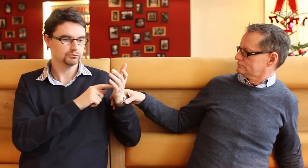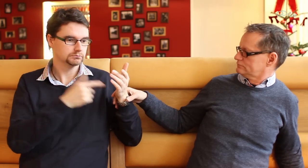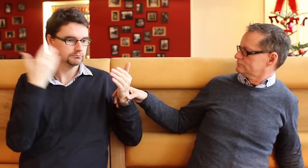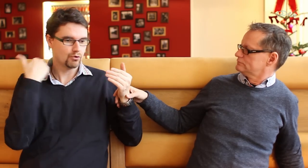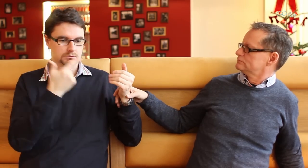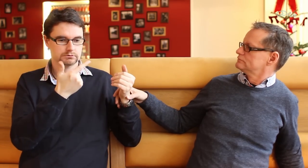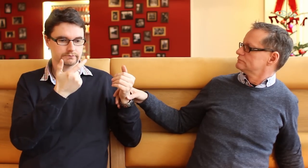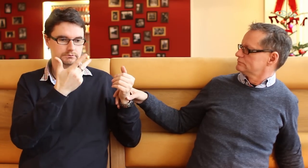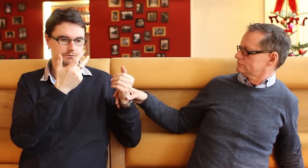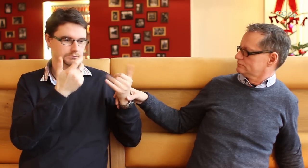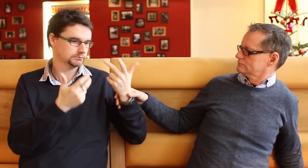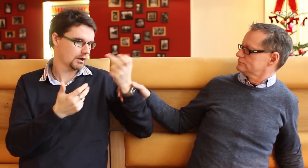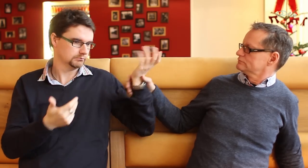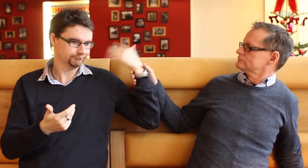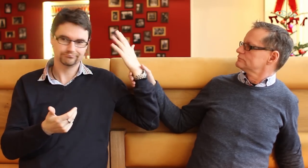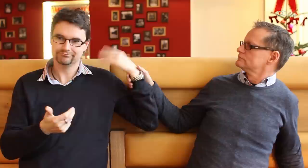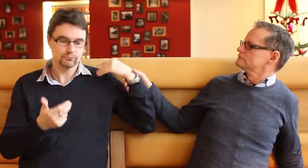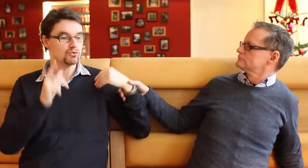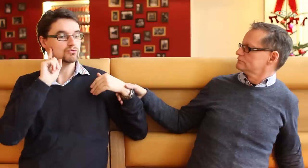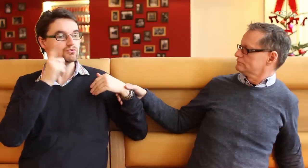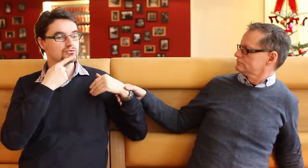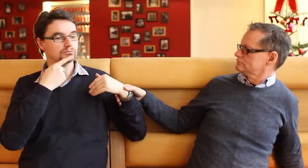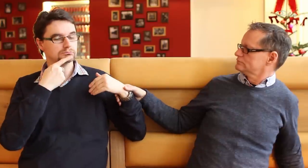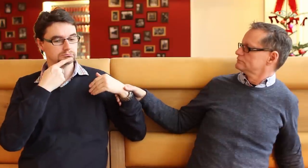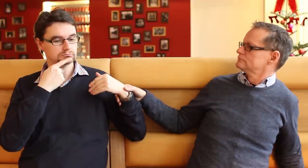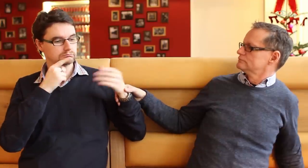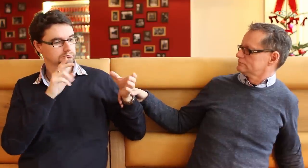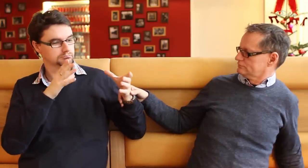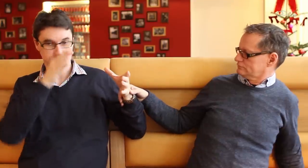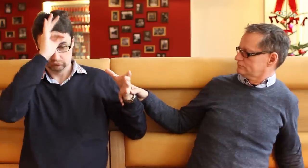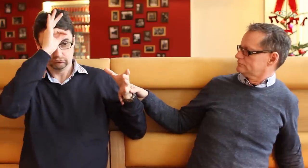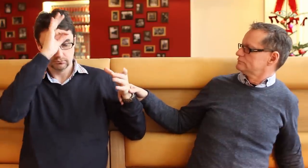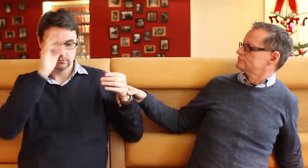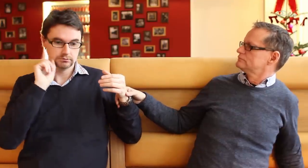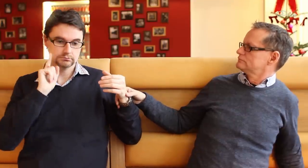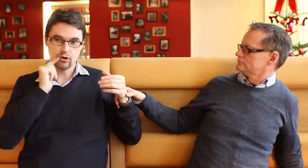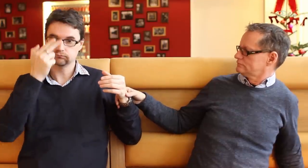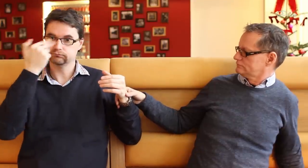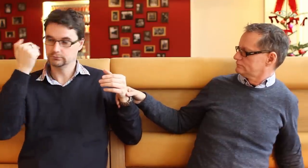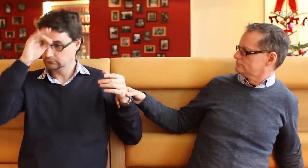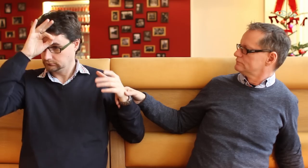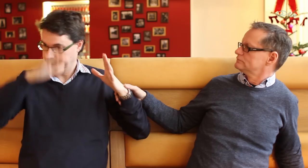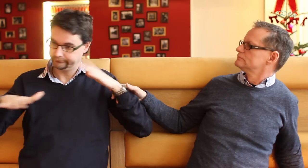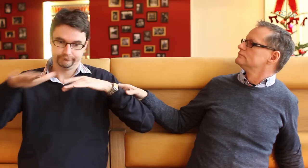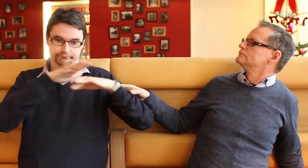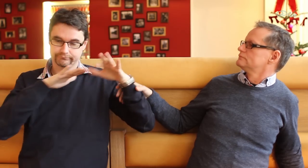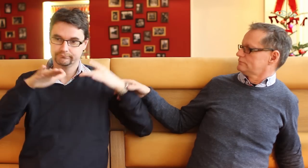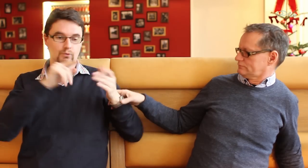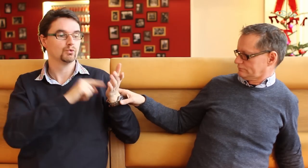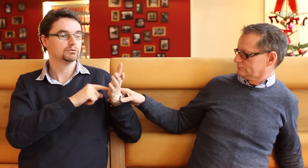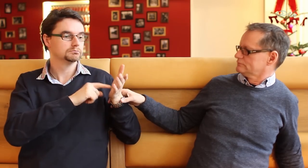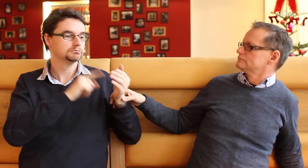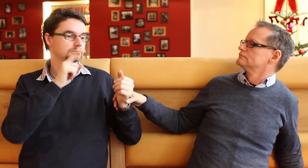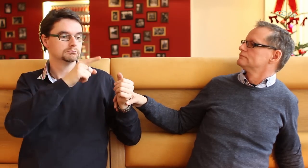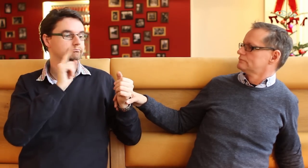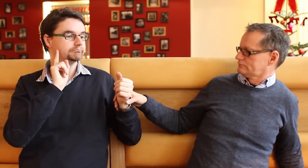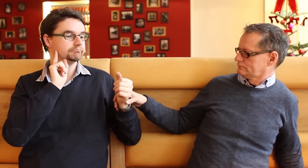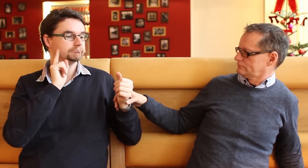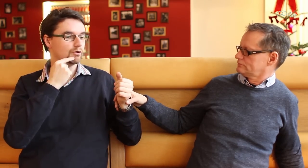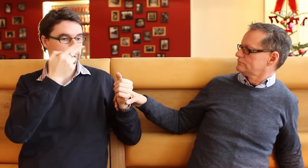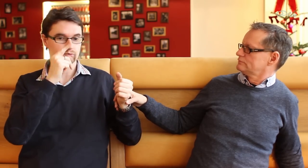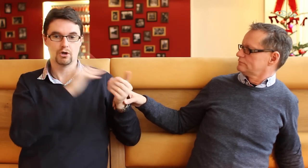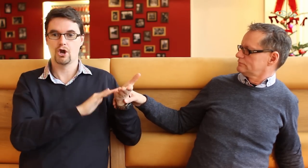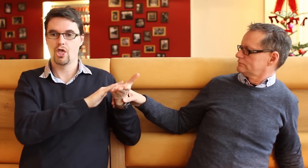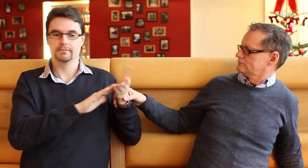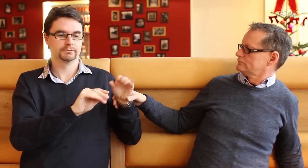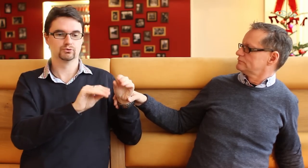Der Grund ist folgender: Vor 20, 30 Jahren hatten die Tauben gar keine Ahnung von Taubblinden, weil die nur gelormt haben.